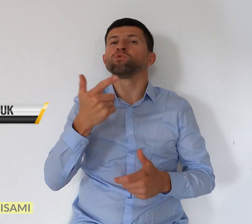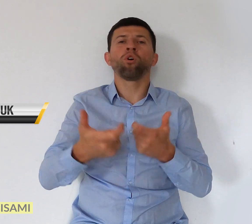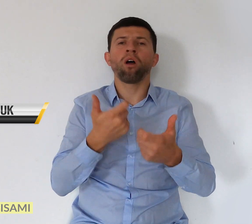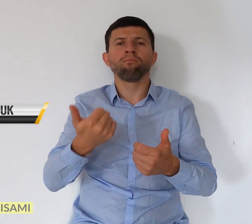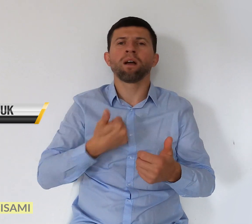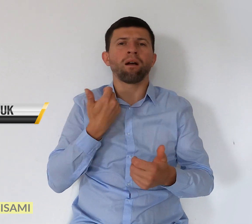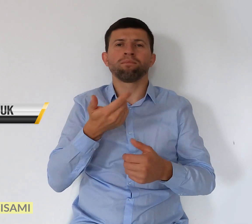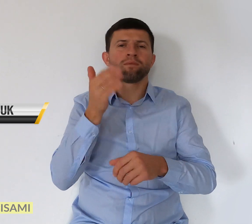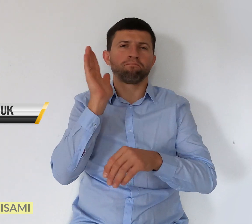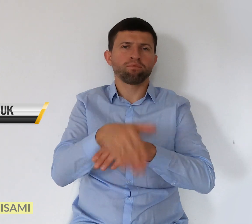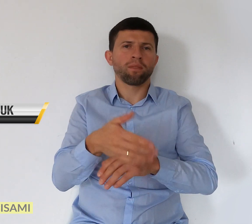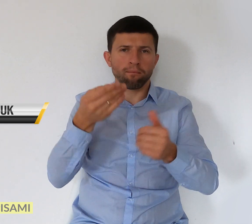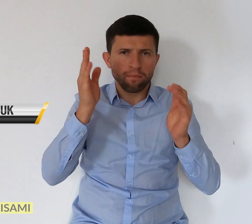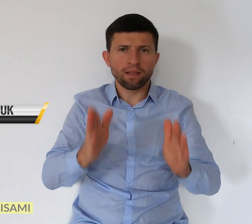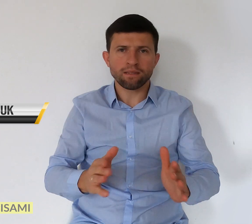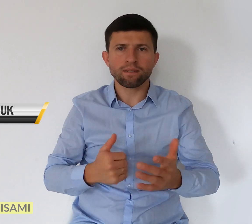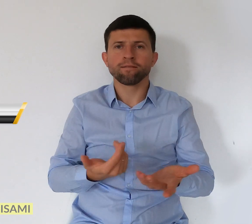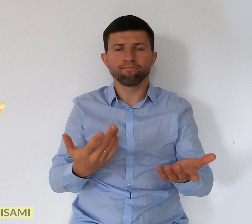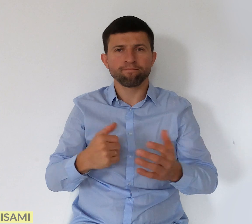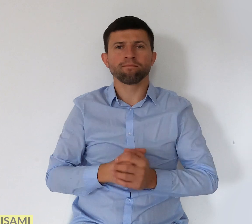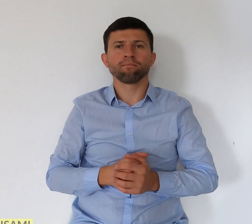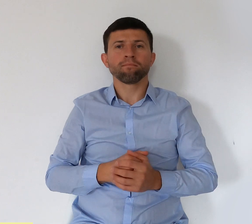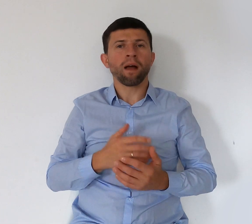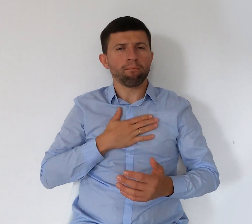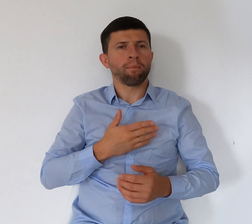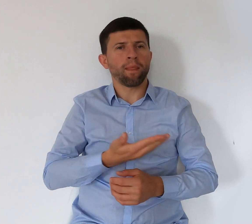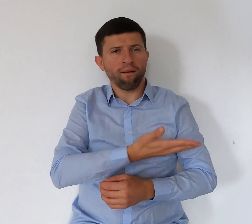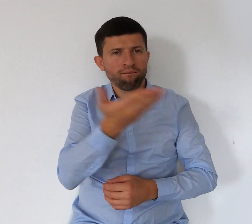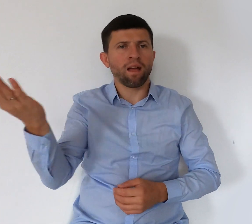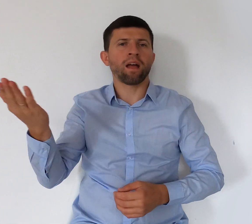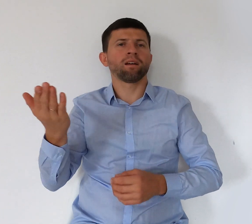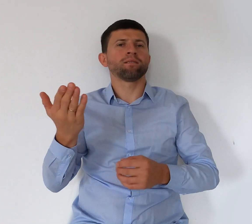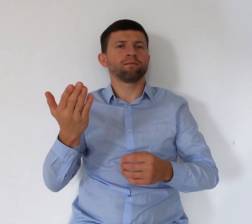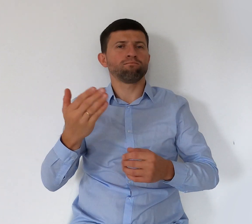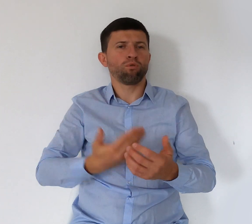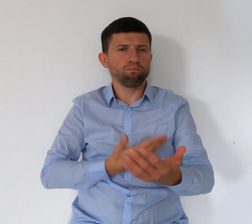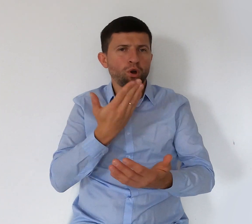Co robić aby nie przepadł? Mamy dla Was propozycje,